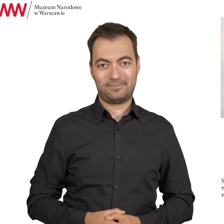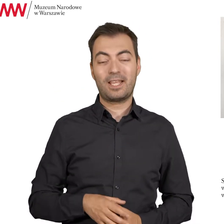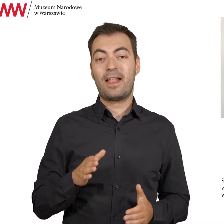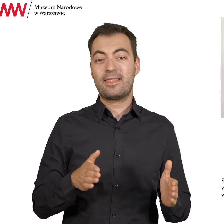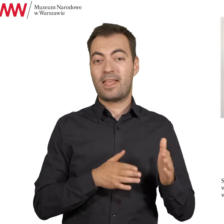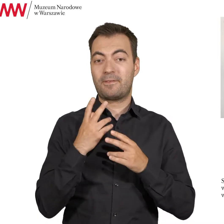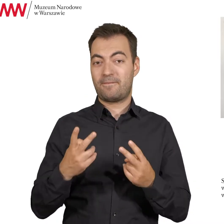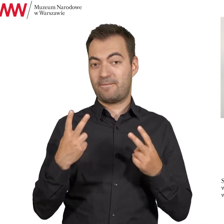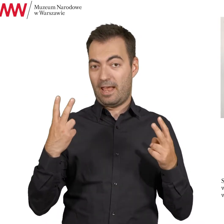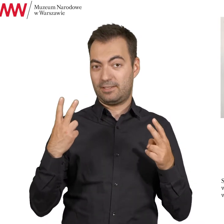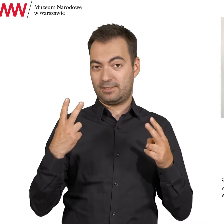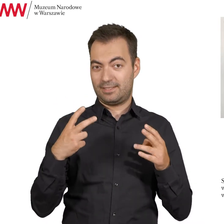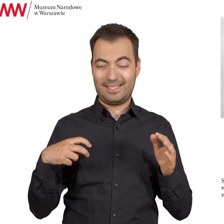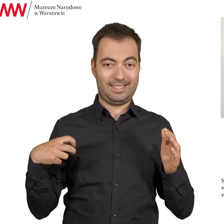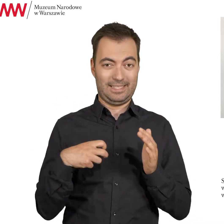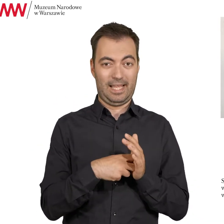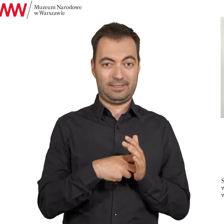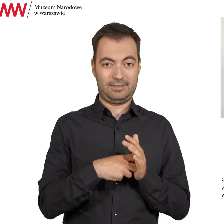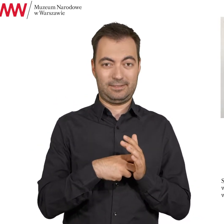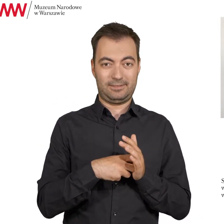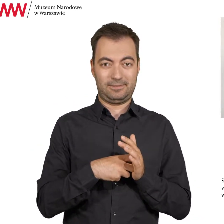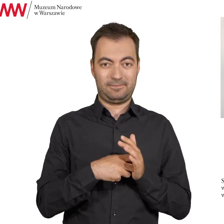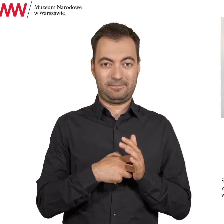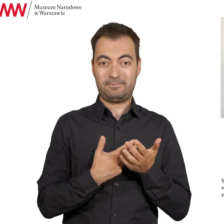Kolejnym istotnym elementem, który mógłby wskazywać,